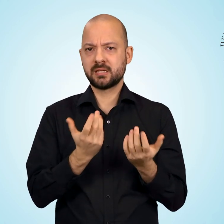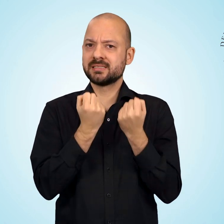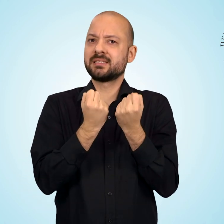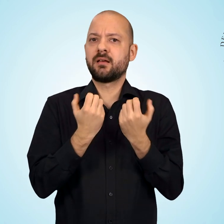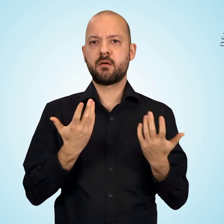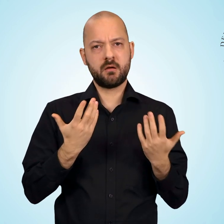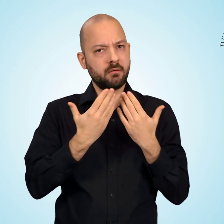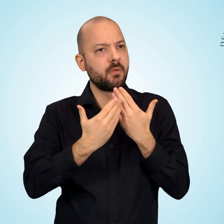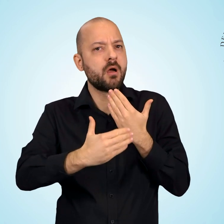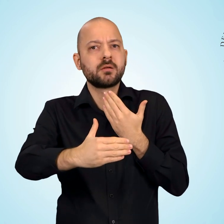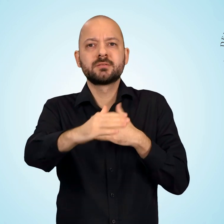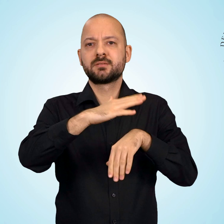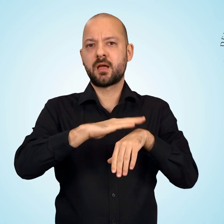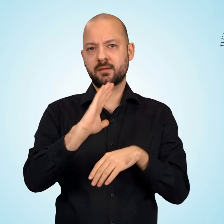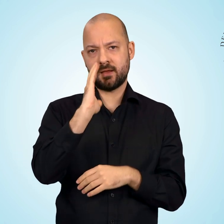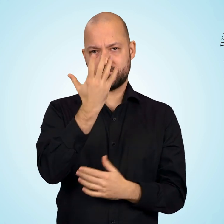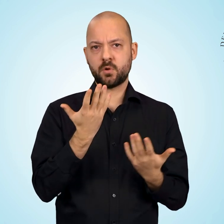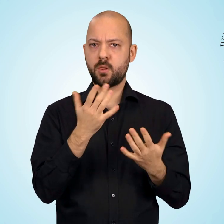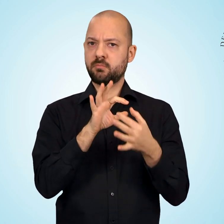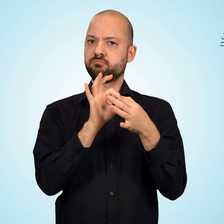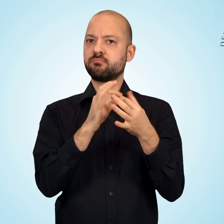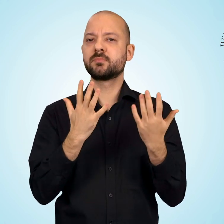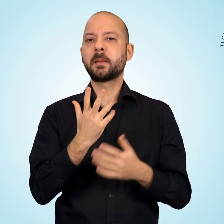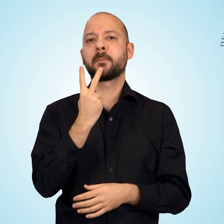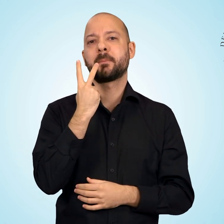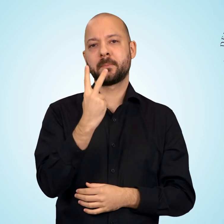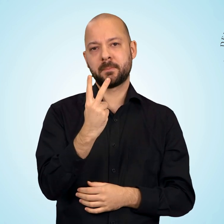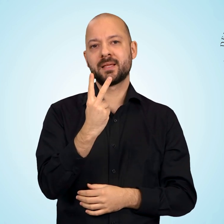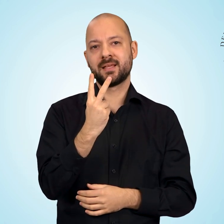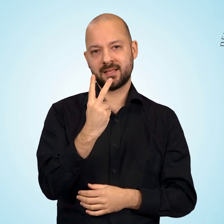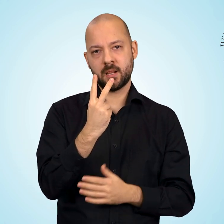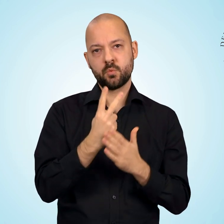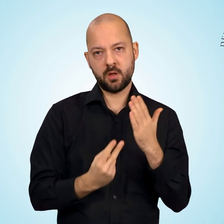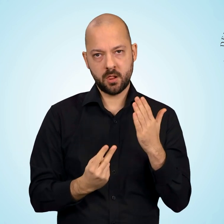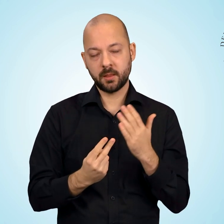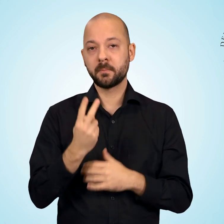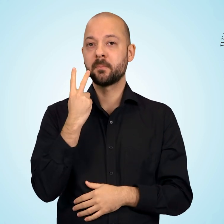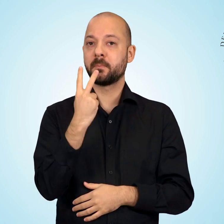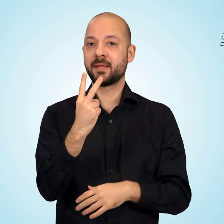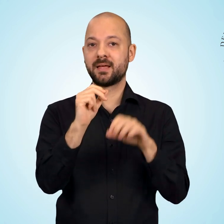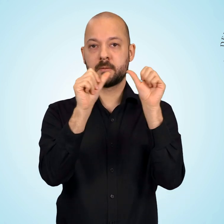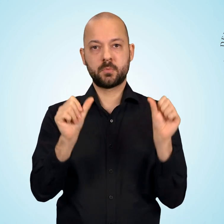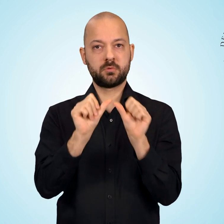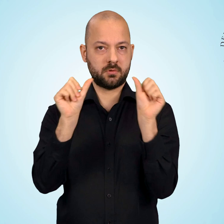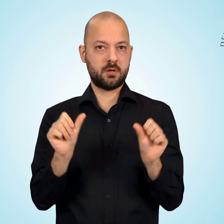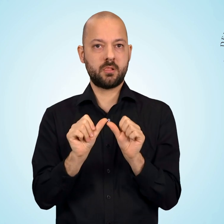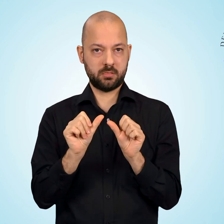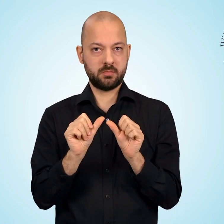gesicherteren Langzeiterfolg auf der Grundlage einer bimodal-bilingualen Erziehung